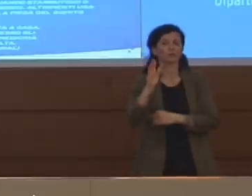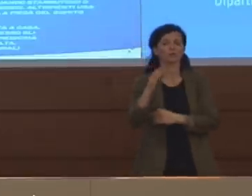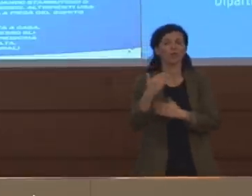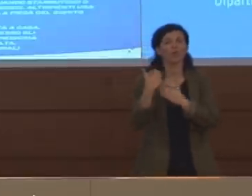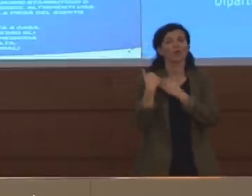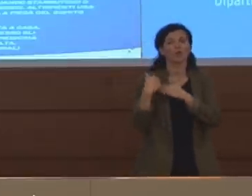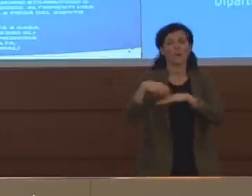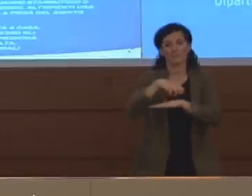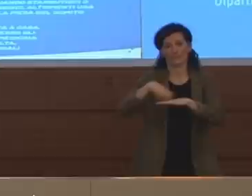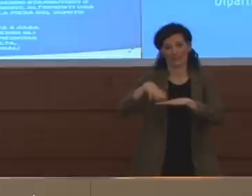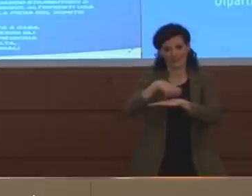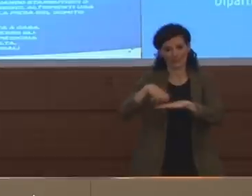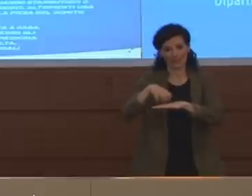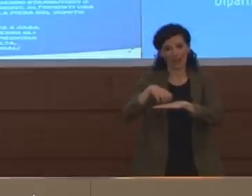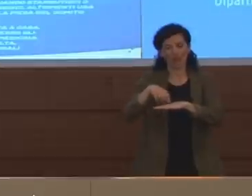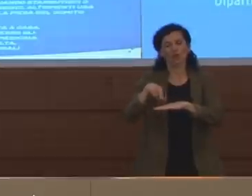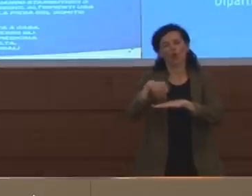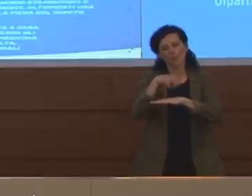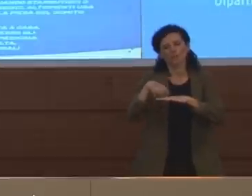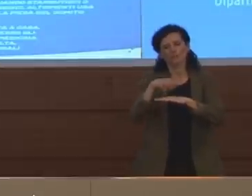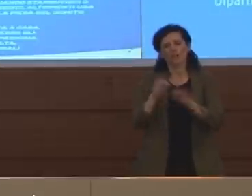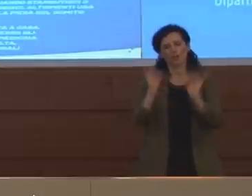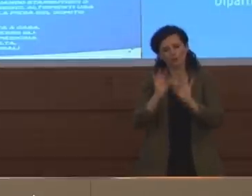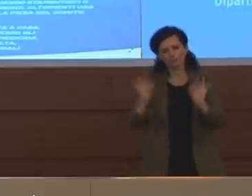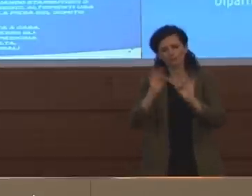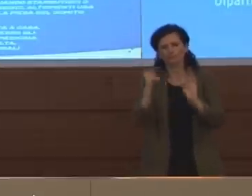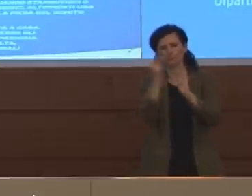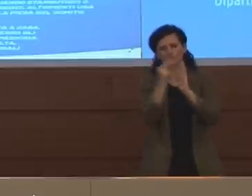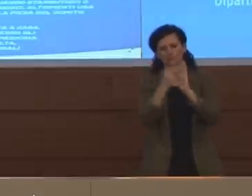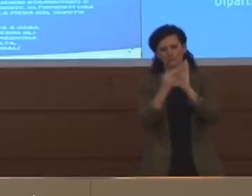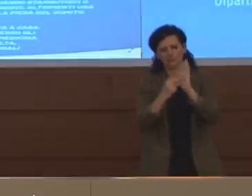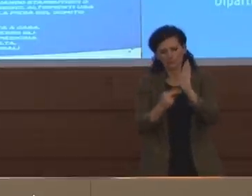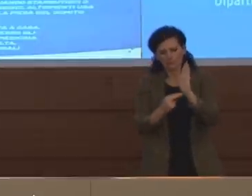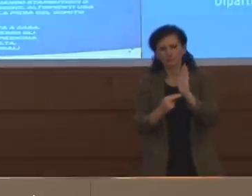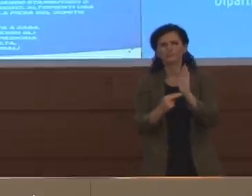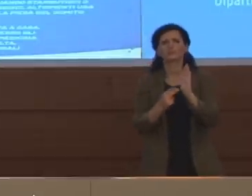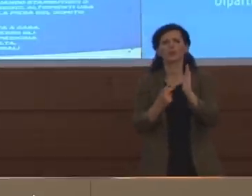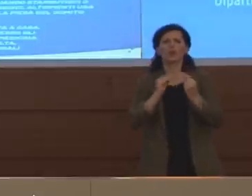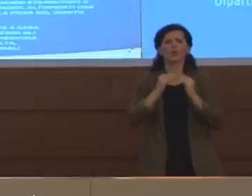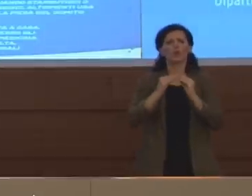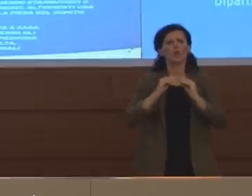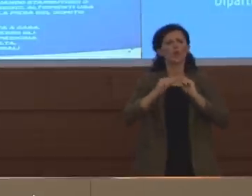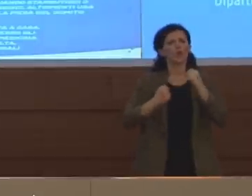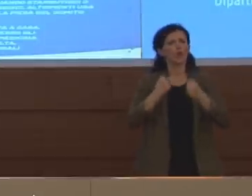di contrasto alla pandemia. Quindi c'è stata un'attività